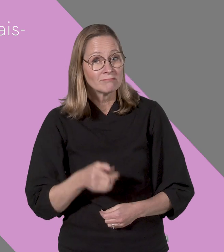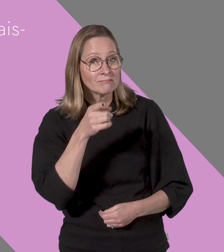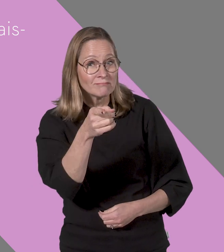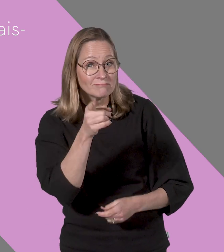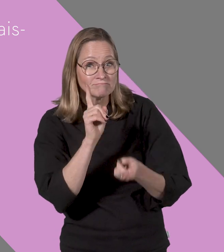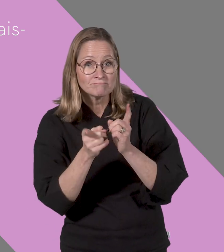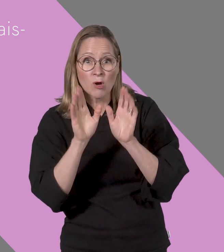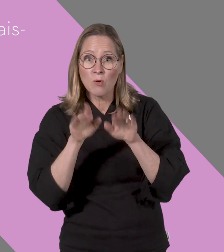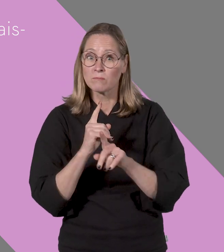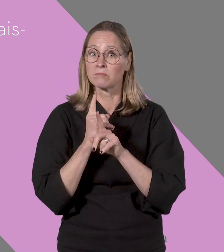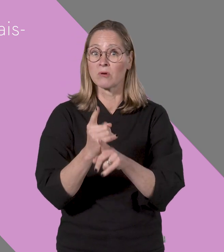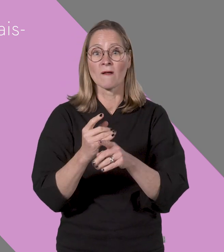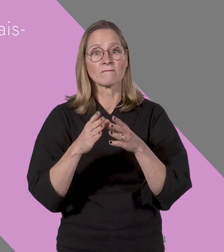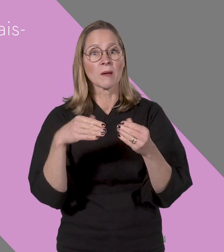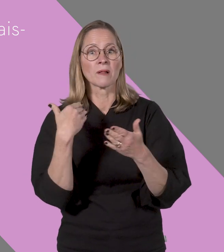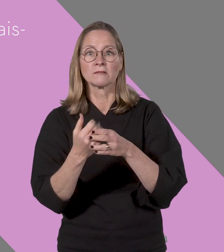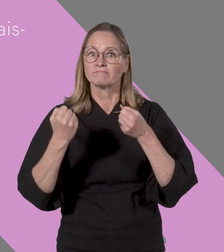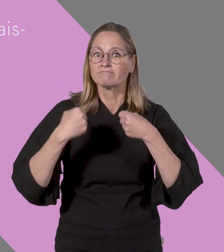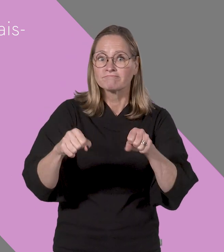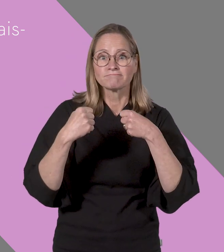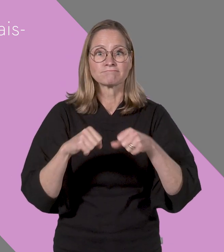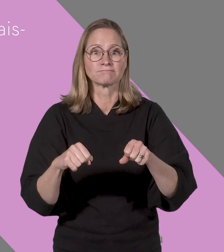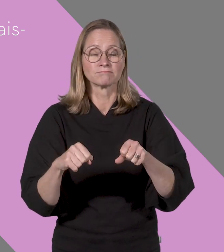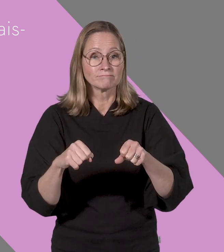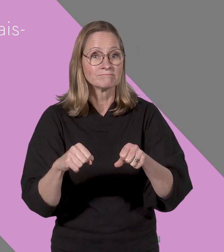Oletko kenties itsekin ollut mukana vapaaehtoistoiminnassa?